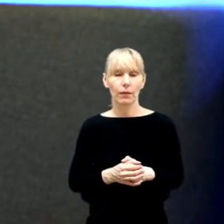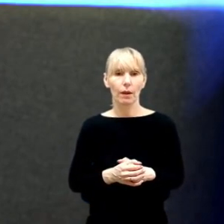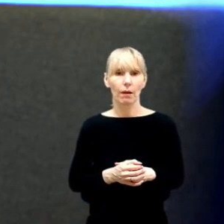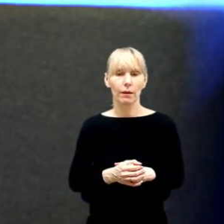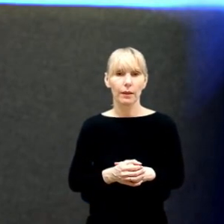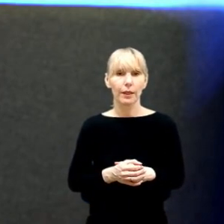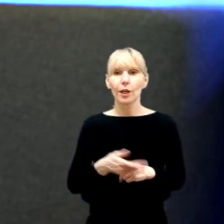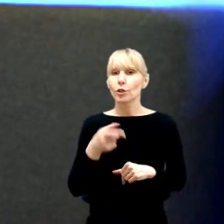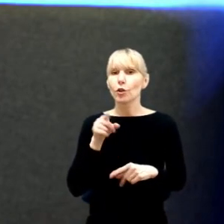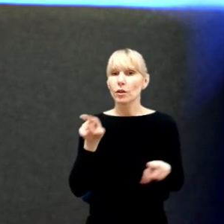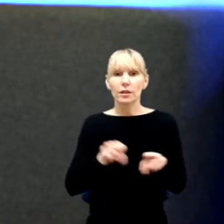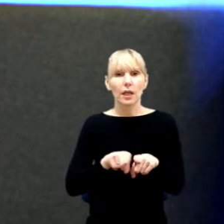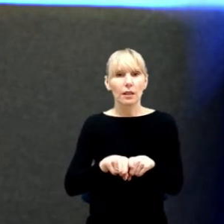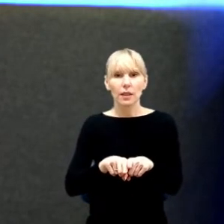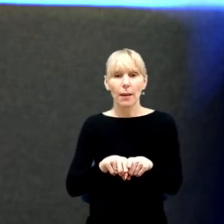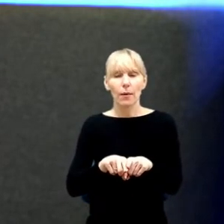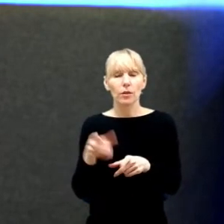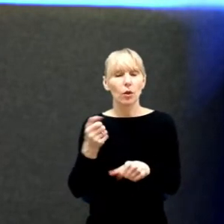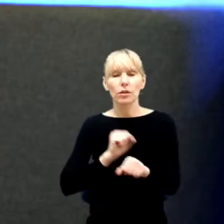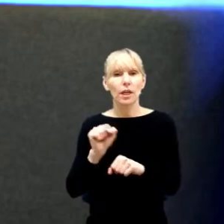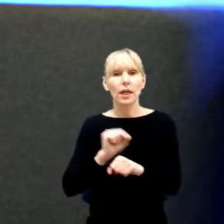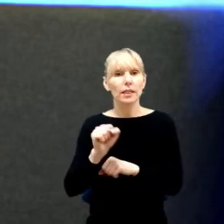To nie są inwestycje mieszkaniowe na Helu dzisiaj.